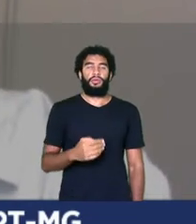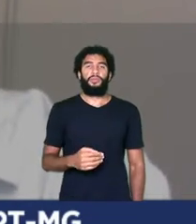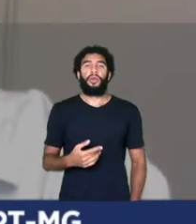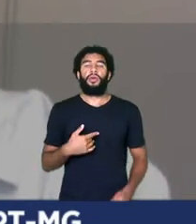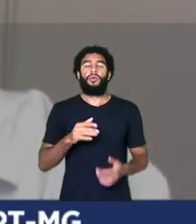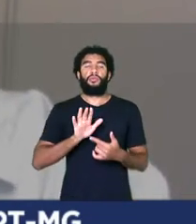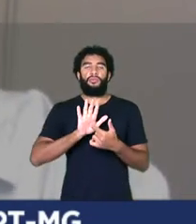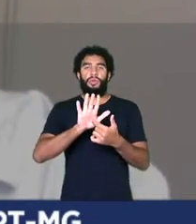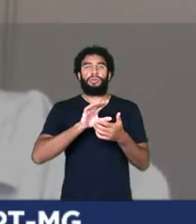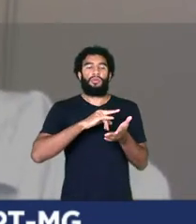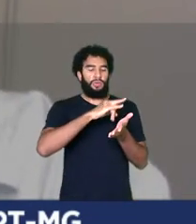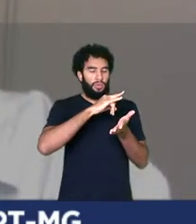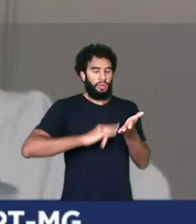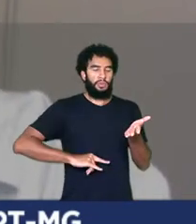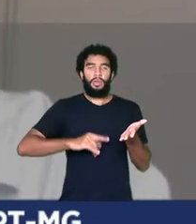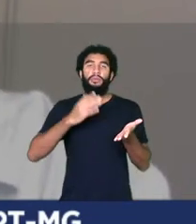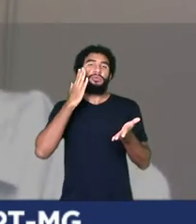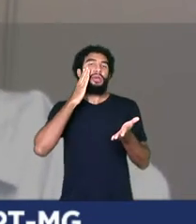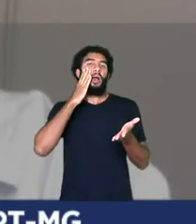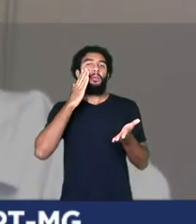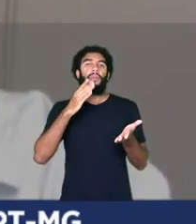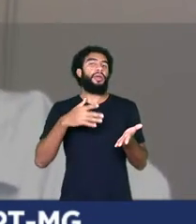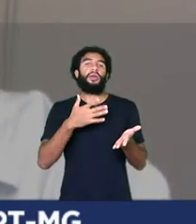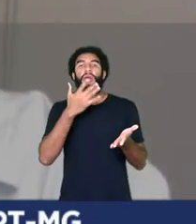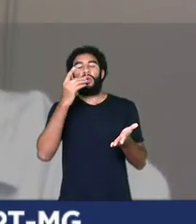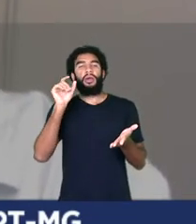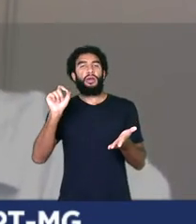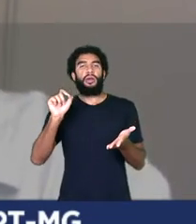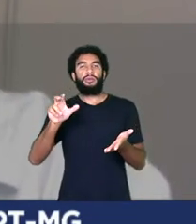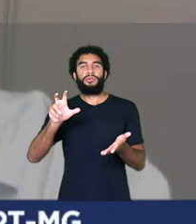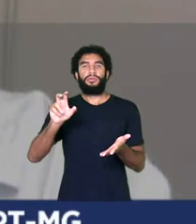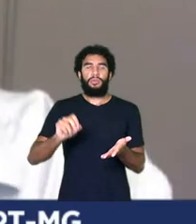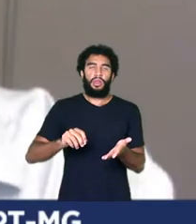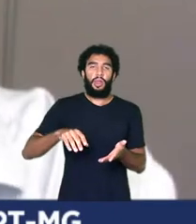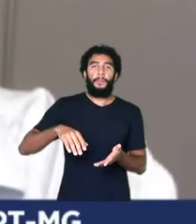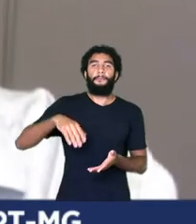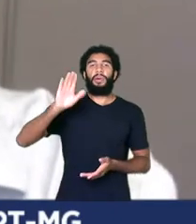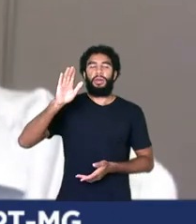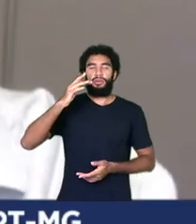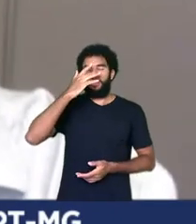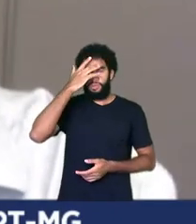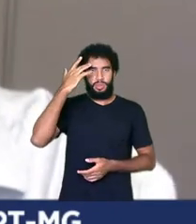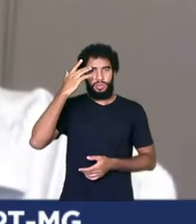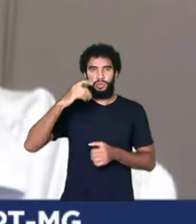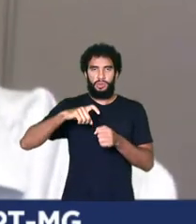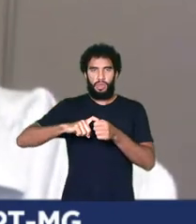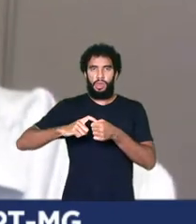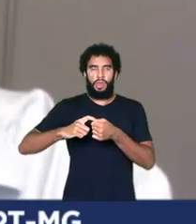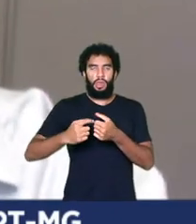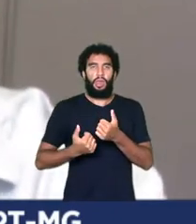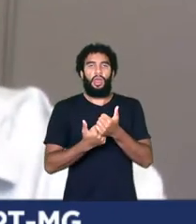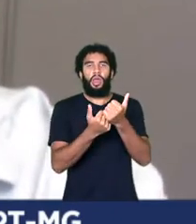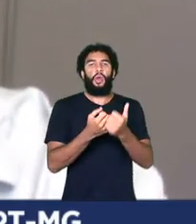PARA SABER QUEM SÃO AS 50 MAIORES ACIONISTAS DA PETROBRAS E QUANTO VÃO RECEBER CADA UM DESSES